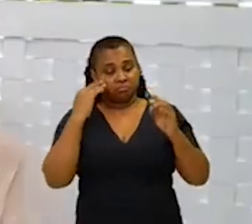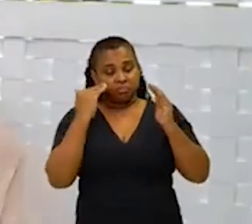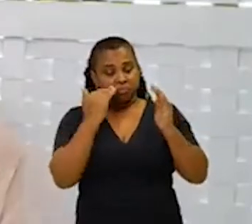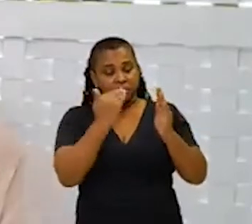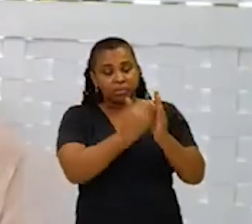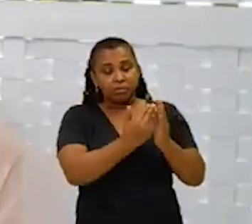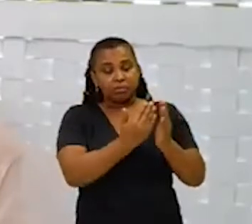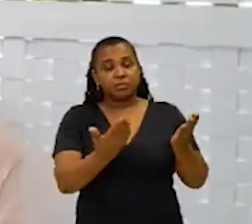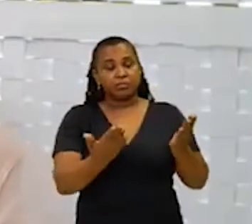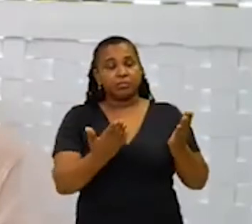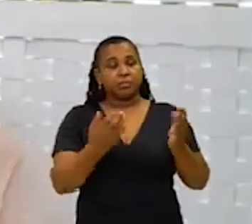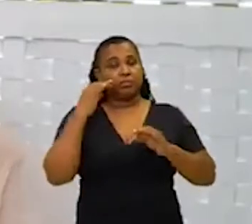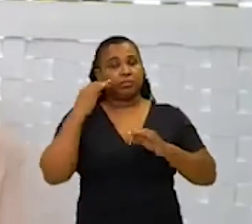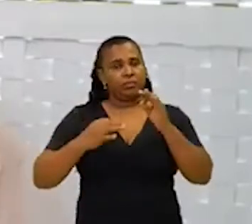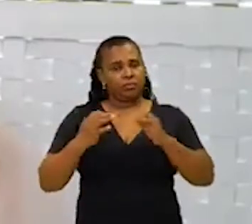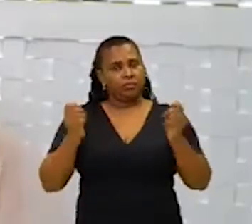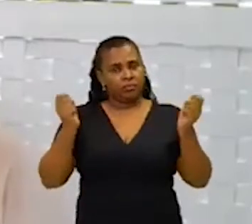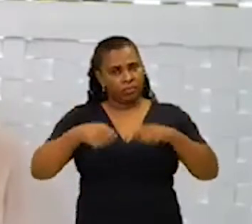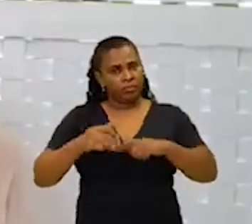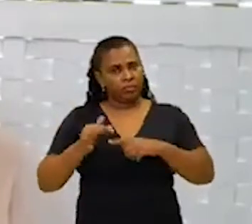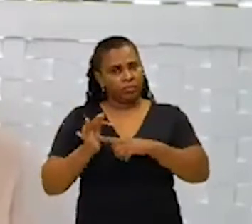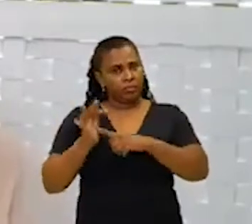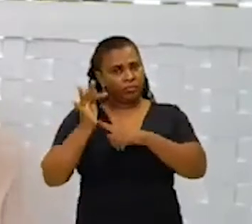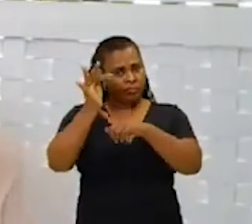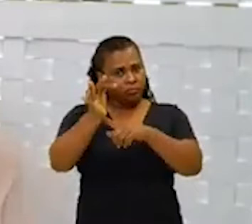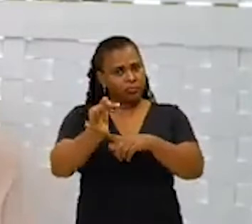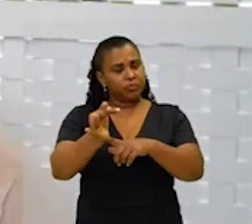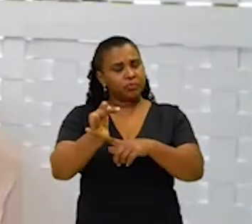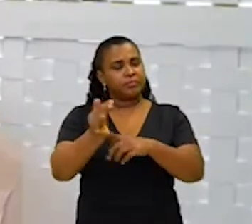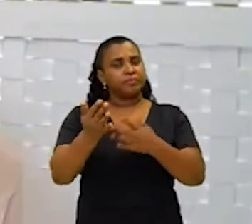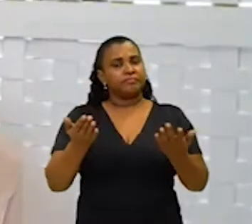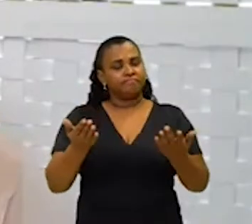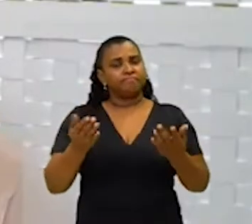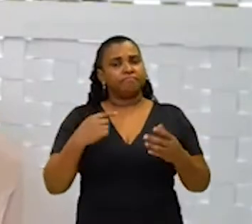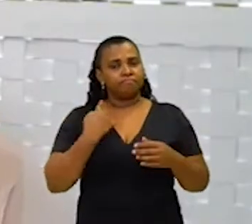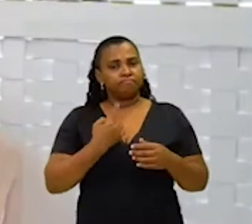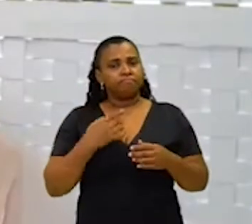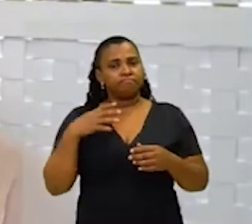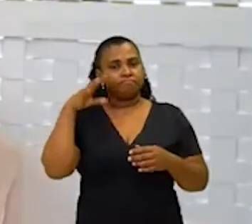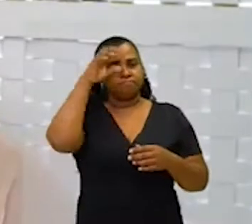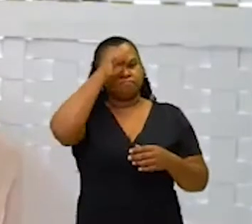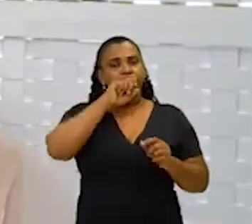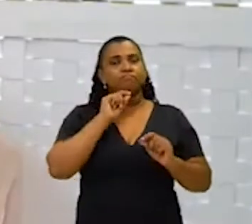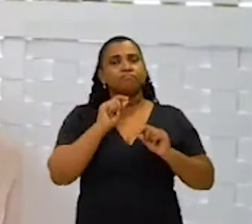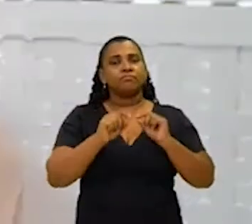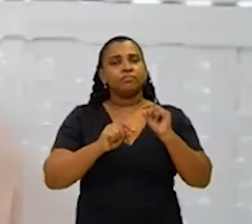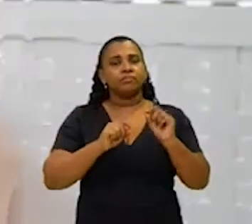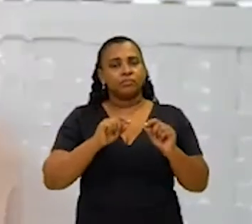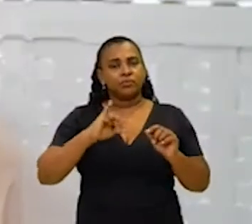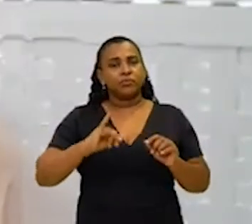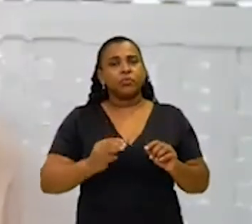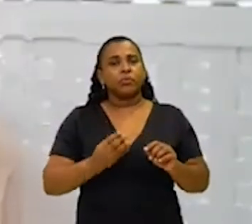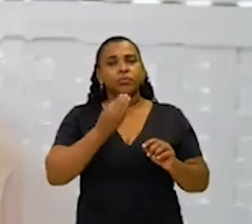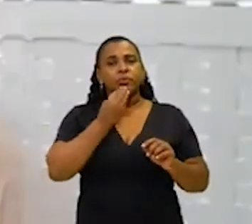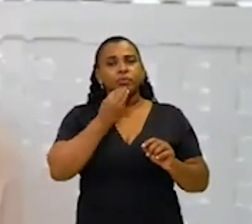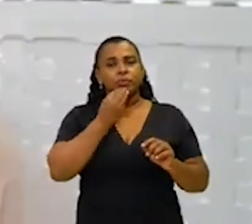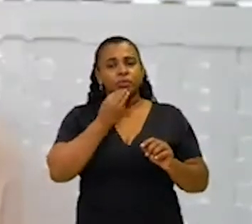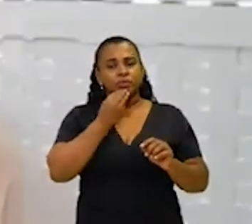possibilidade e que a parte as candidaturas nós entendemos que a oportunidade efetiva eleição para